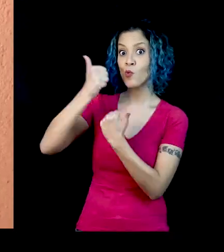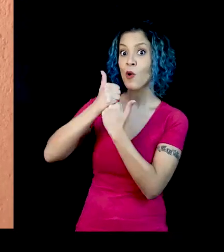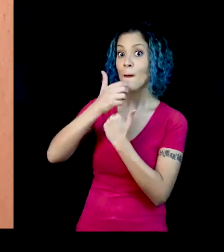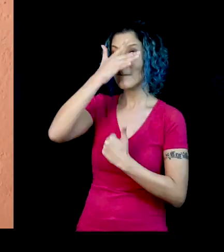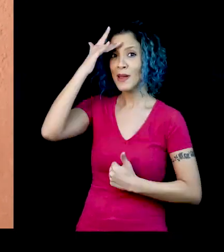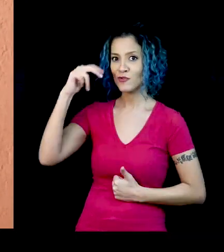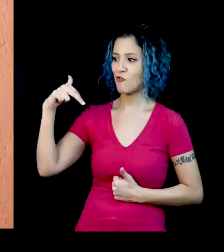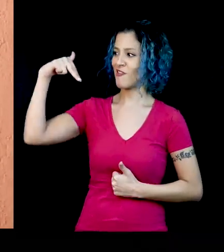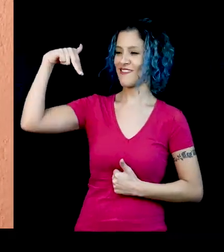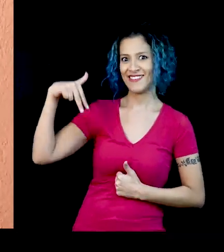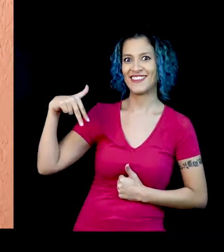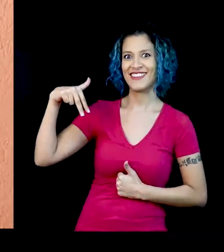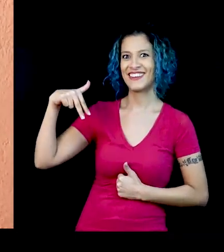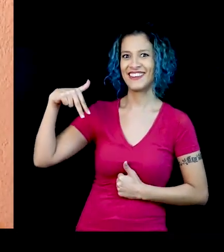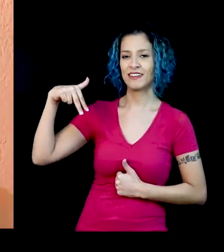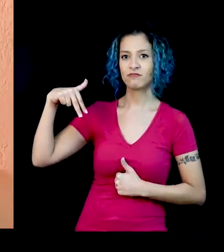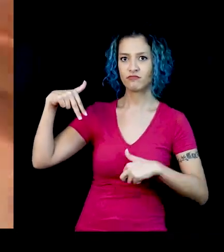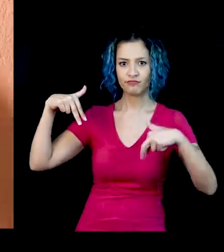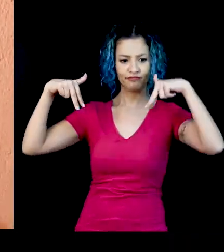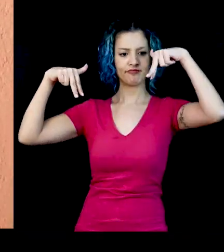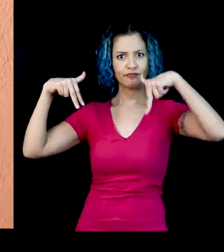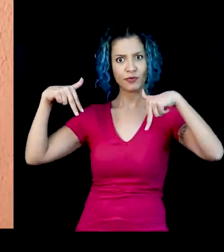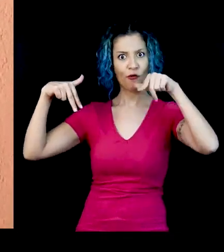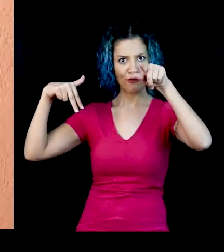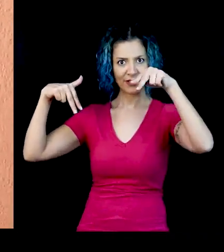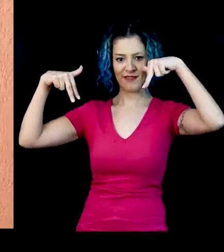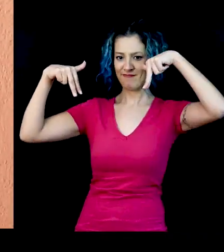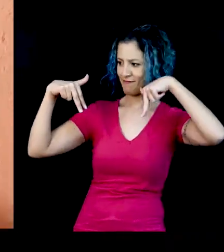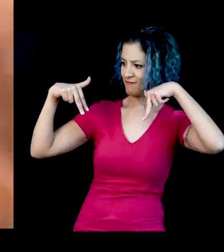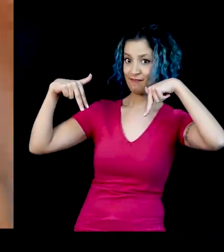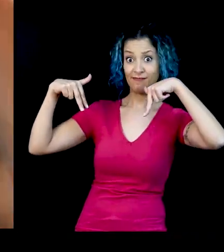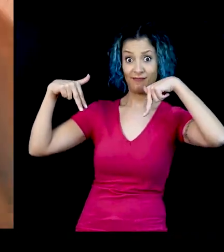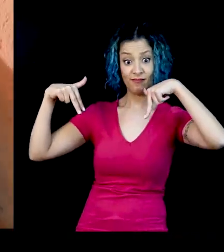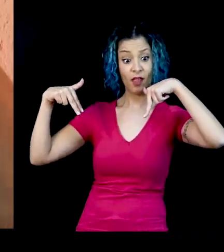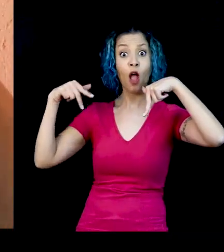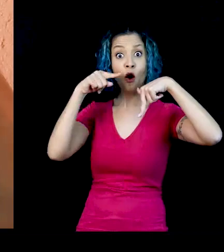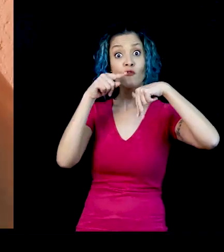Beleza? Tudo que você faz a pessoa que está dentro